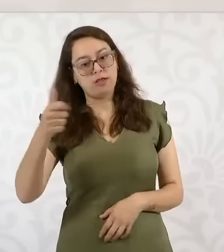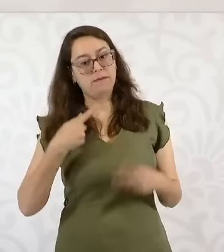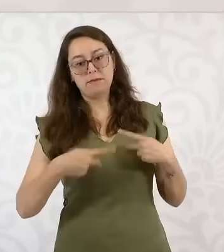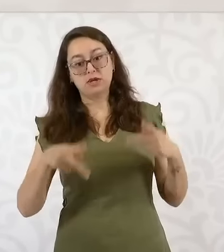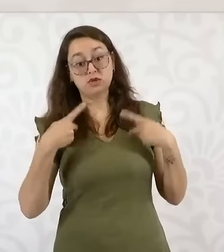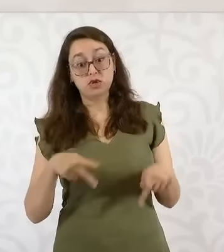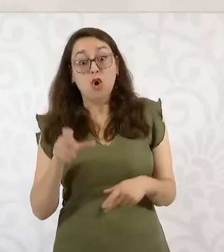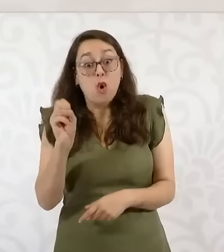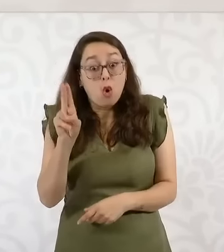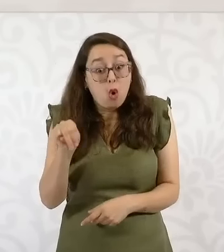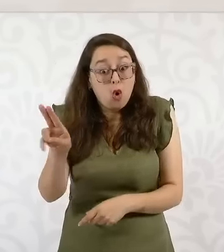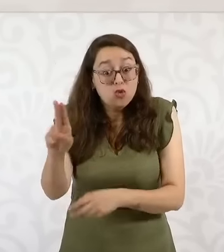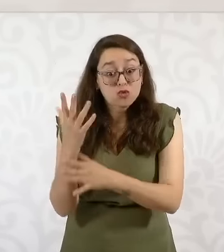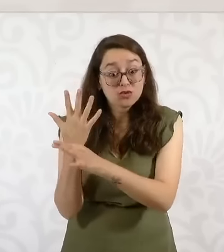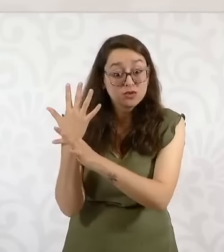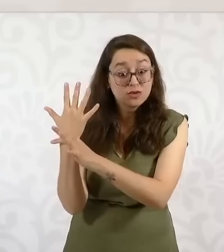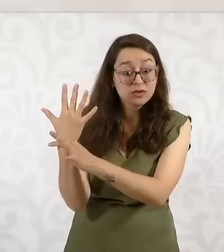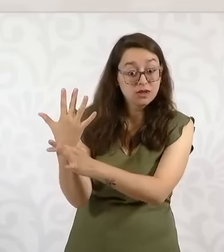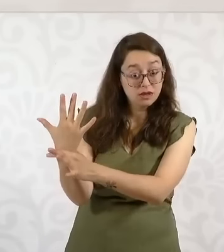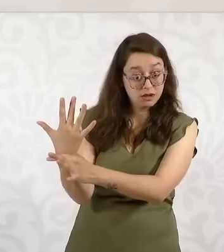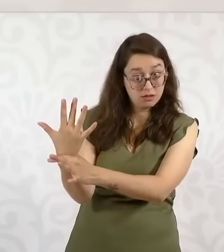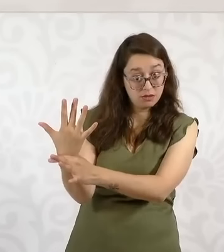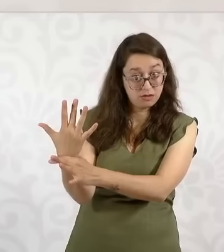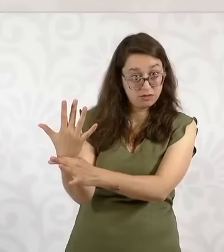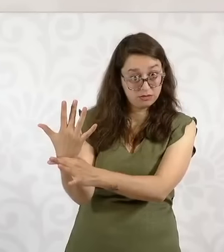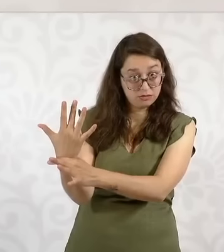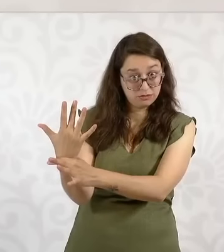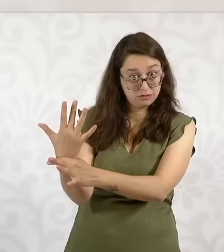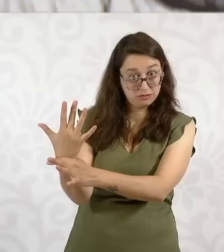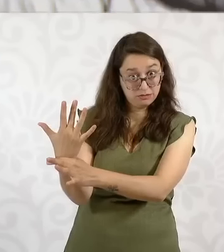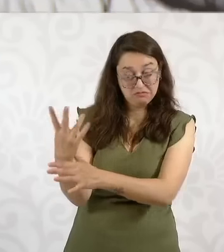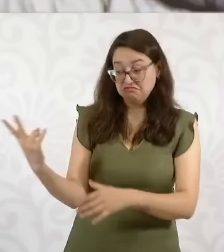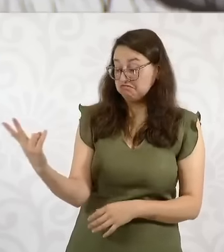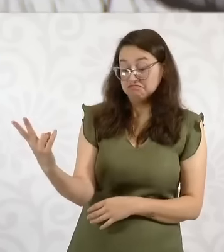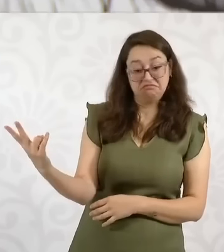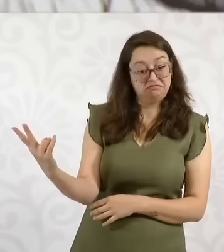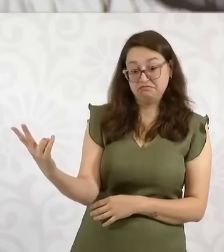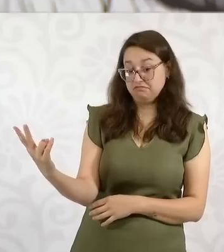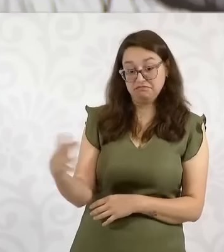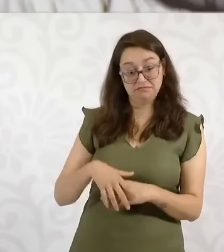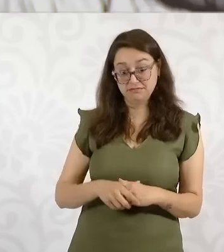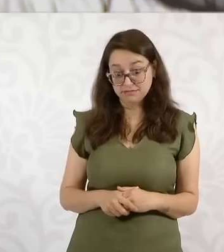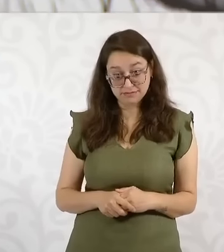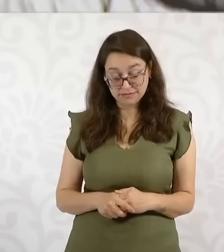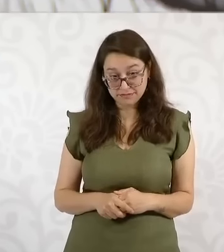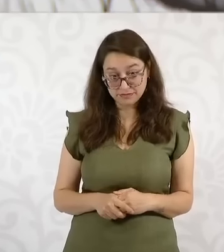la oficina del Alto Comisionado de Naciones Unidas en México. Incluso de este tema hablé con el Alto